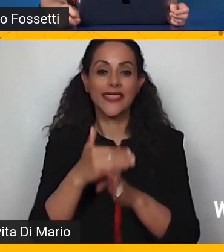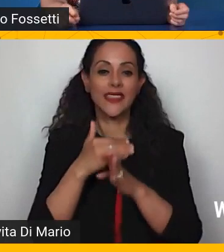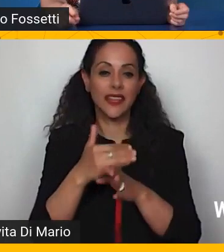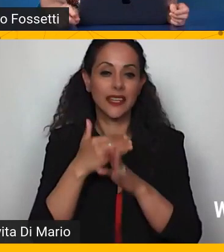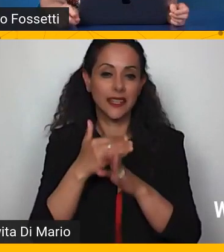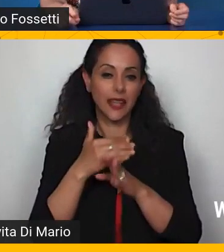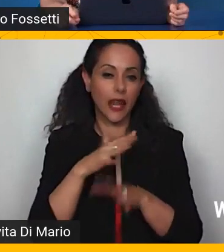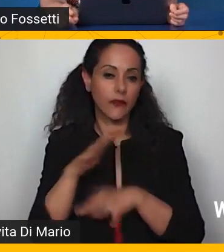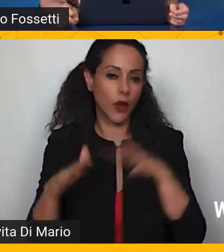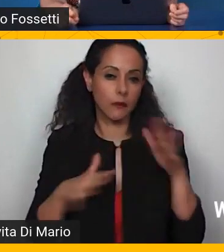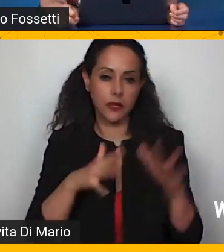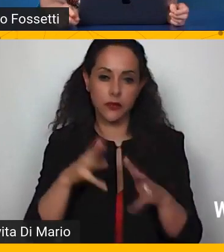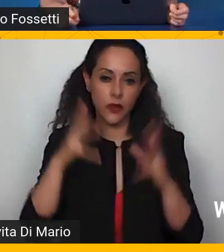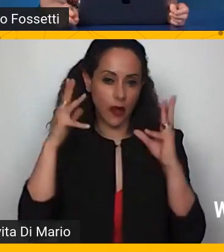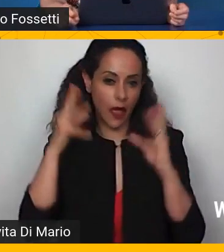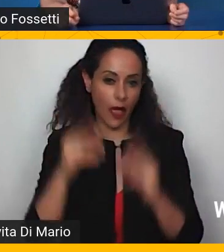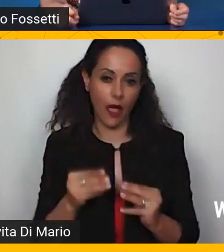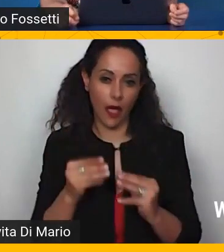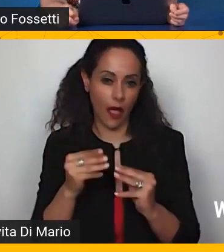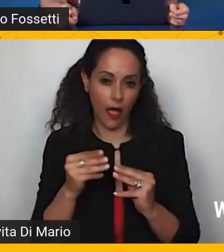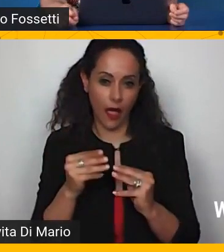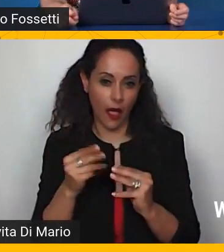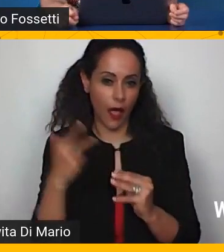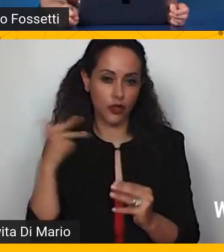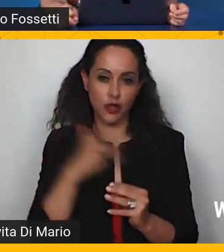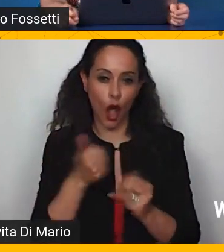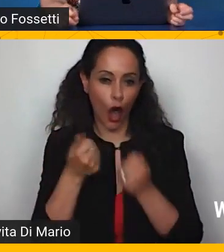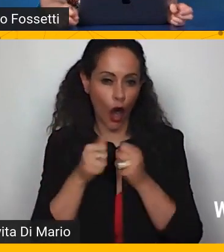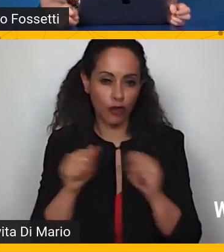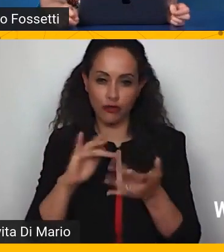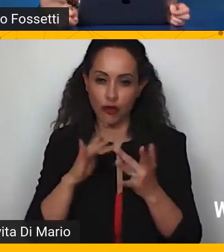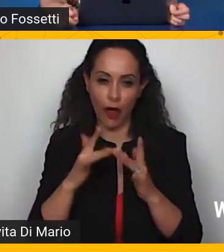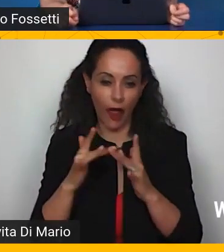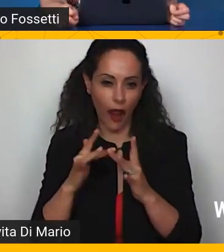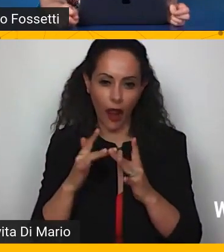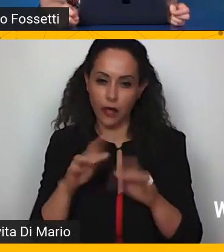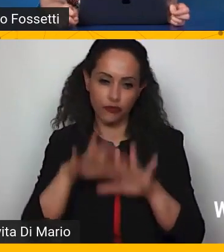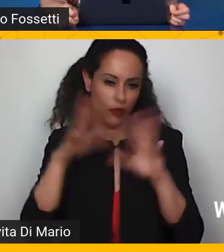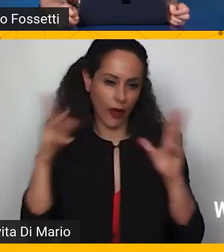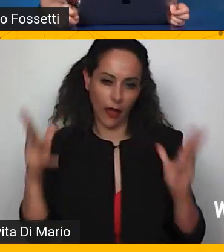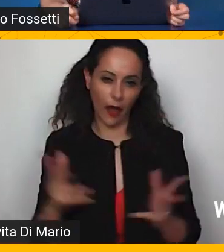condividere fin troppe informazioni ehm sui sui social